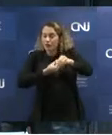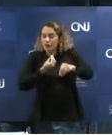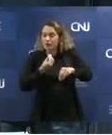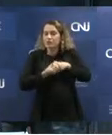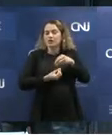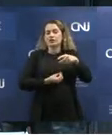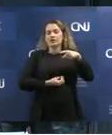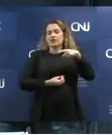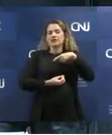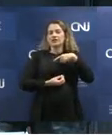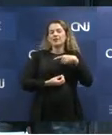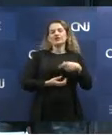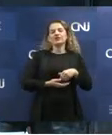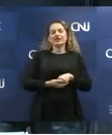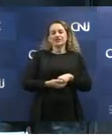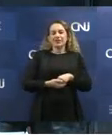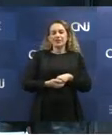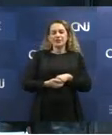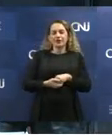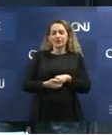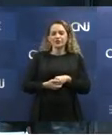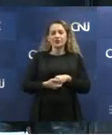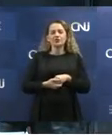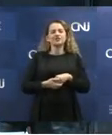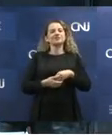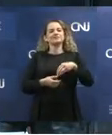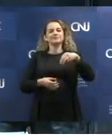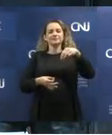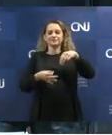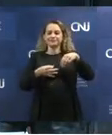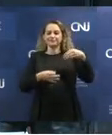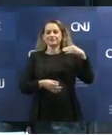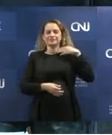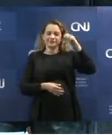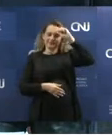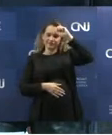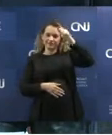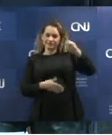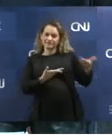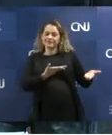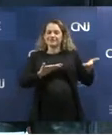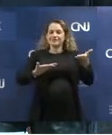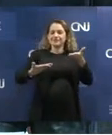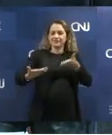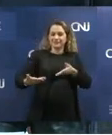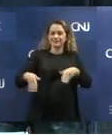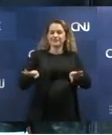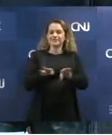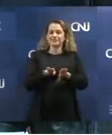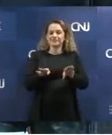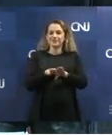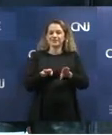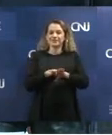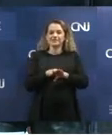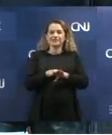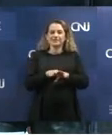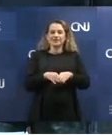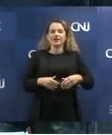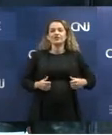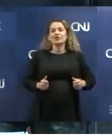com a questão periclitante que se trouxe aqui. Eu também dei uma passada nos olhos do relatório de 2016,